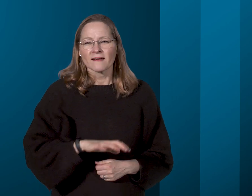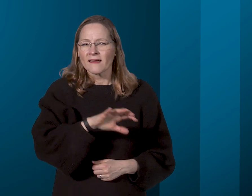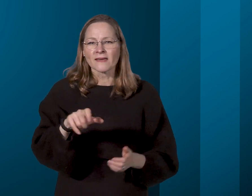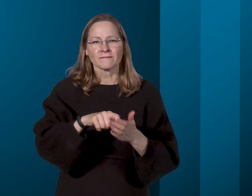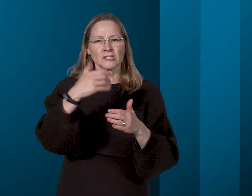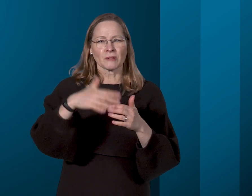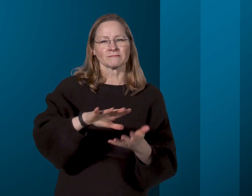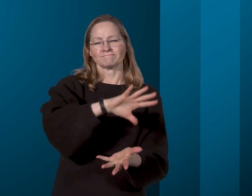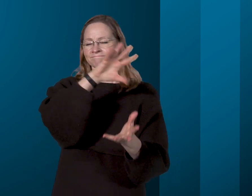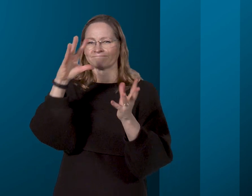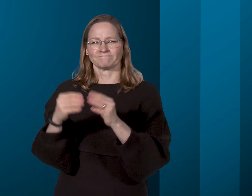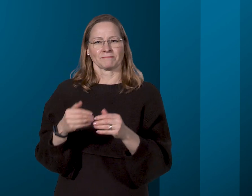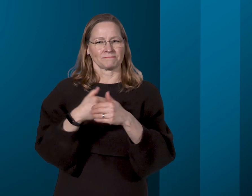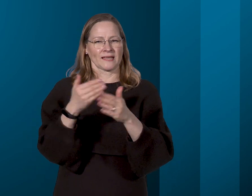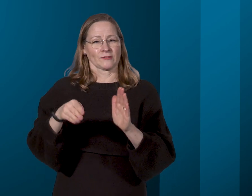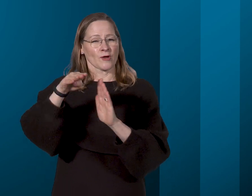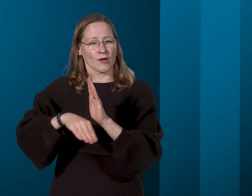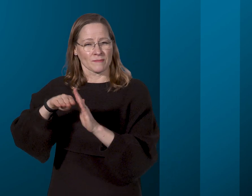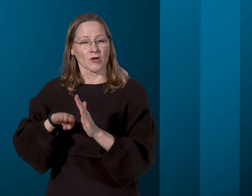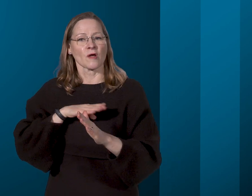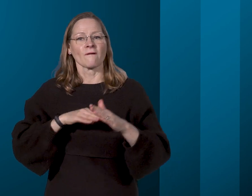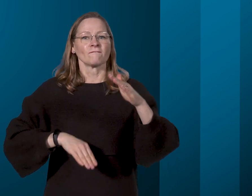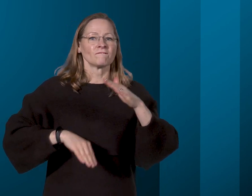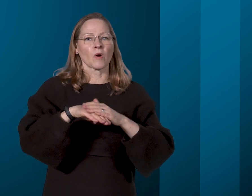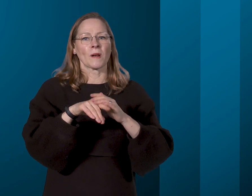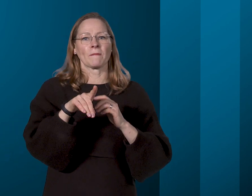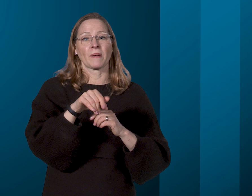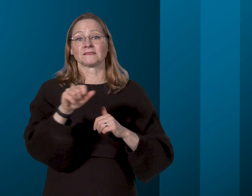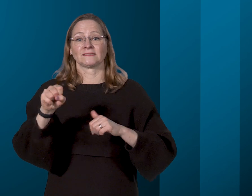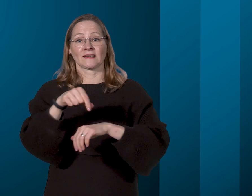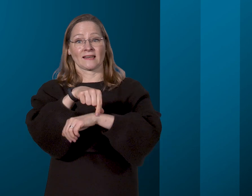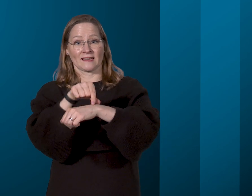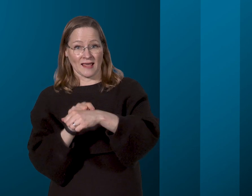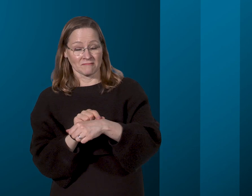Kaikkiin viikonlopun ohjelmiin sisältävän FULL PASS -rannekkeen lisäksi -